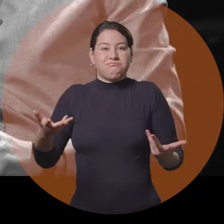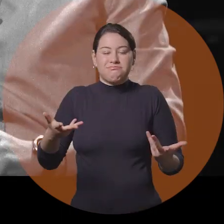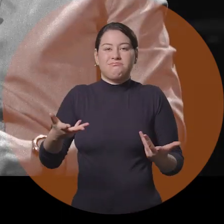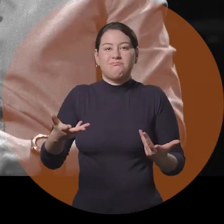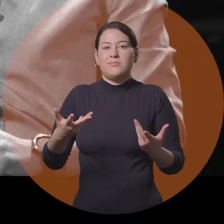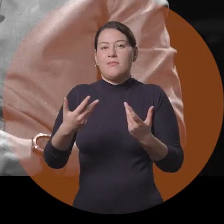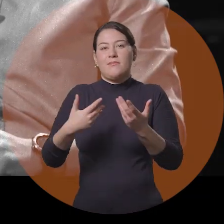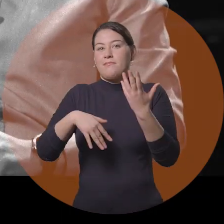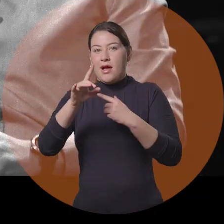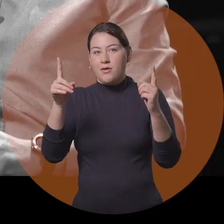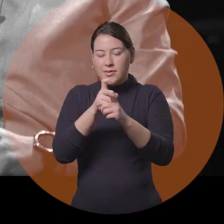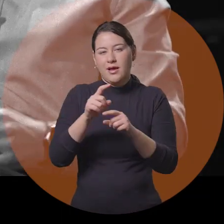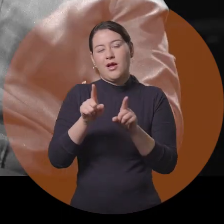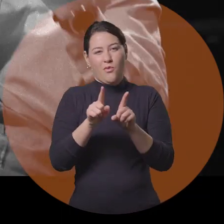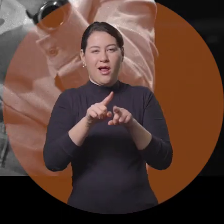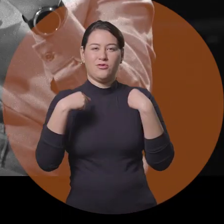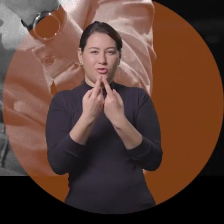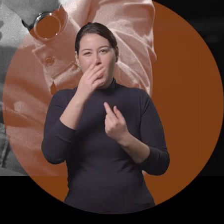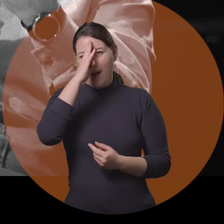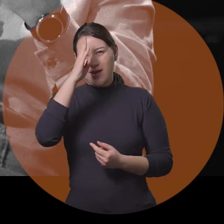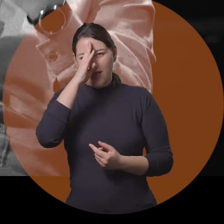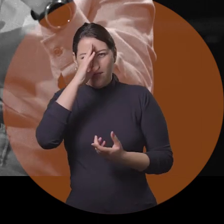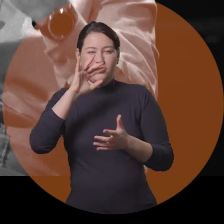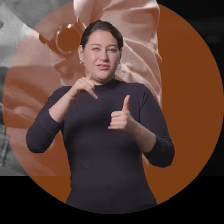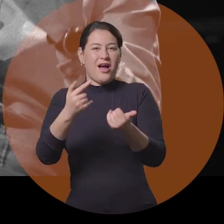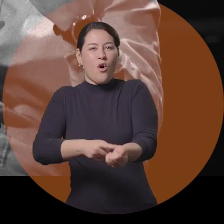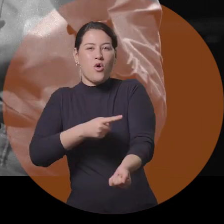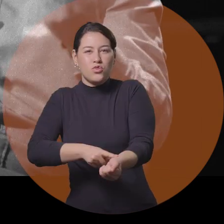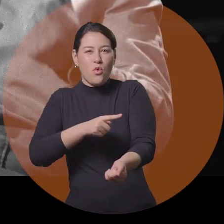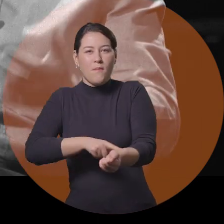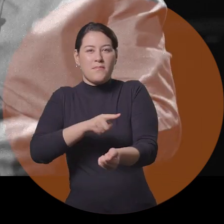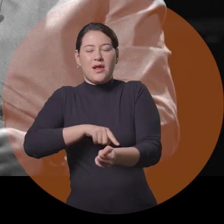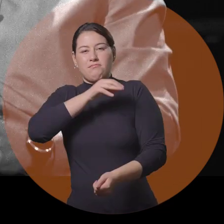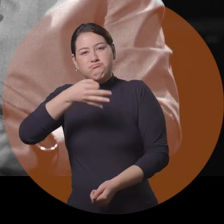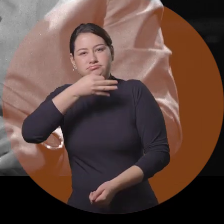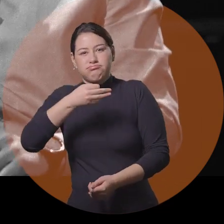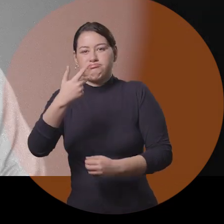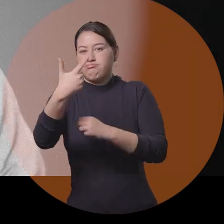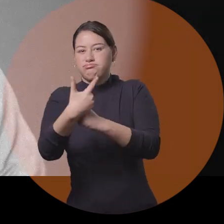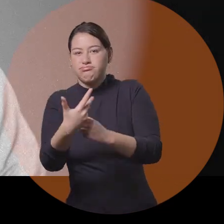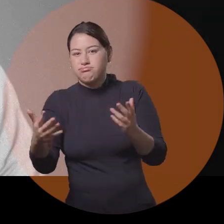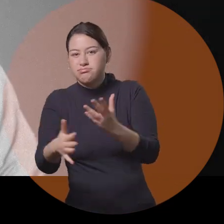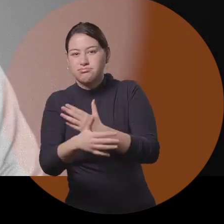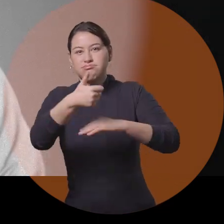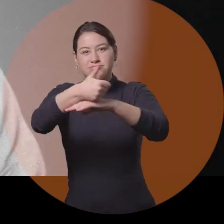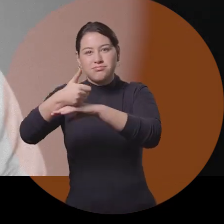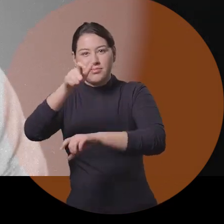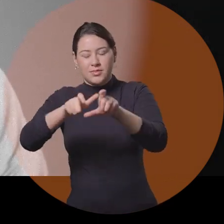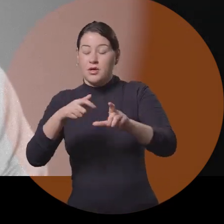Es mucho más complicado. Igual hemos aprendido a hablar mucho a algo que no está ahí la presencia física. Sí, sí. También. Nos hemos vuelto expertos. Bueno, el Zoom me mata.